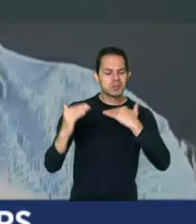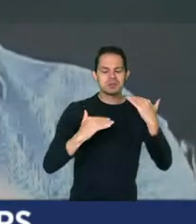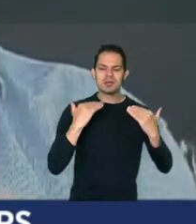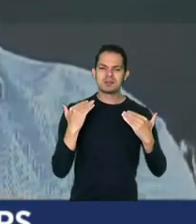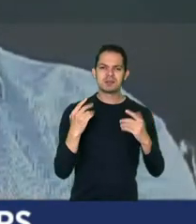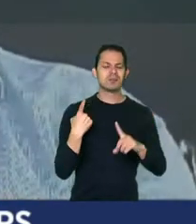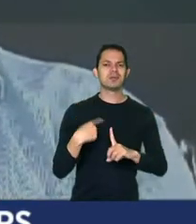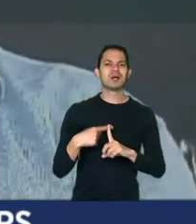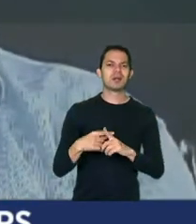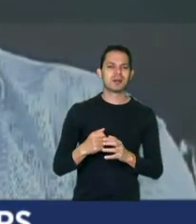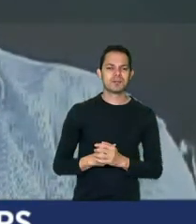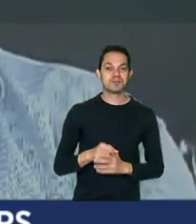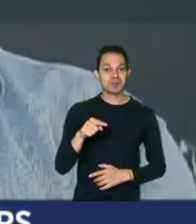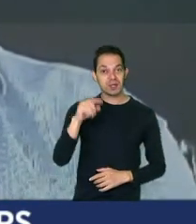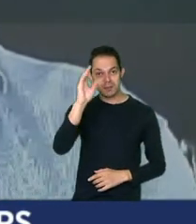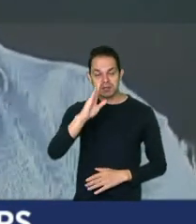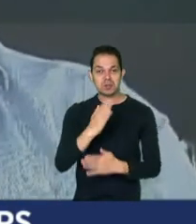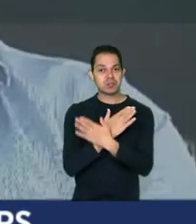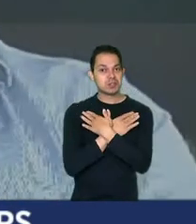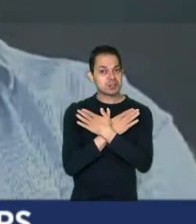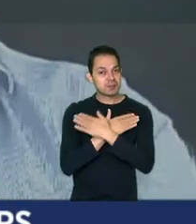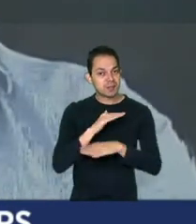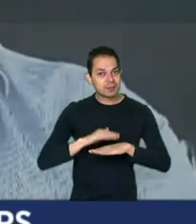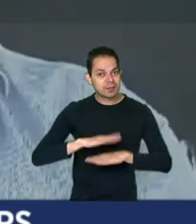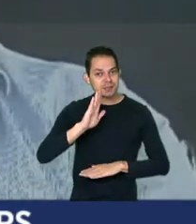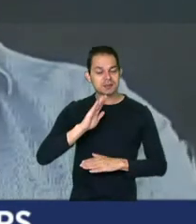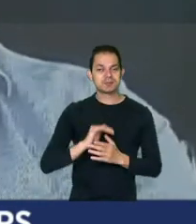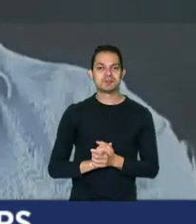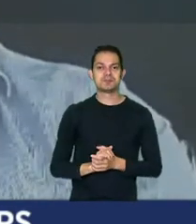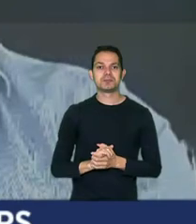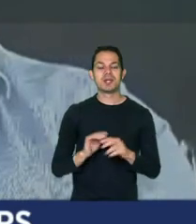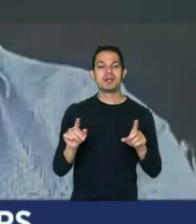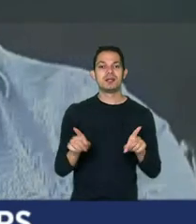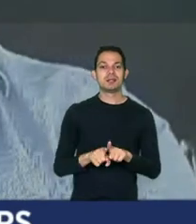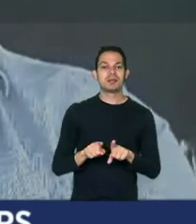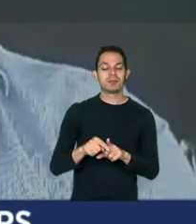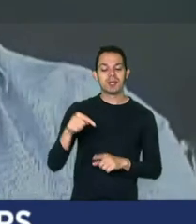MORTES POR COVID? ORA, SE AQUI TEM MAIS DESEMPREGO, SE AQUI TEM MAIS INFLAÇÃO, MAIS